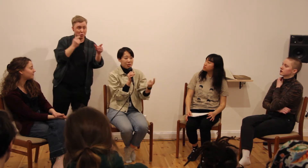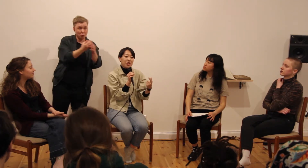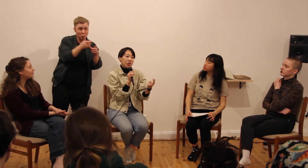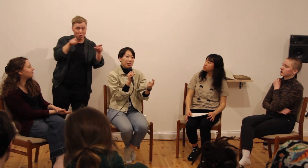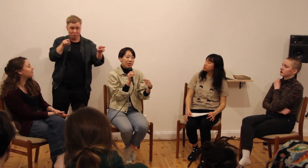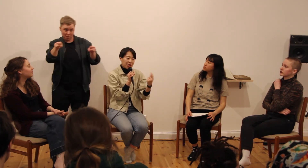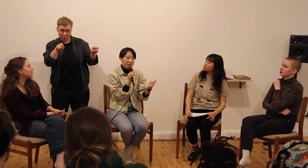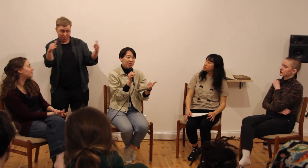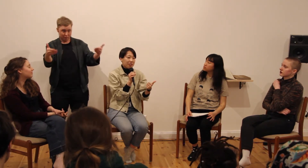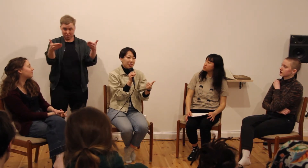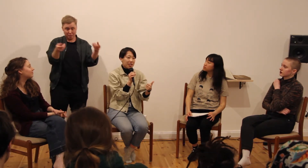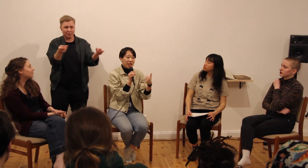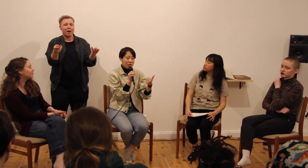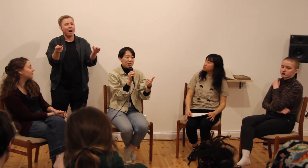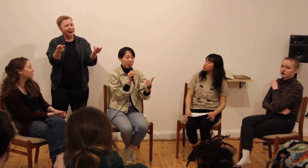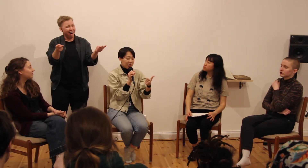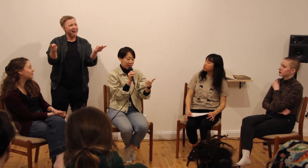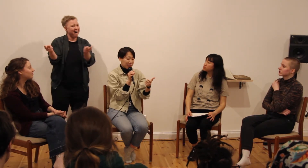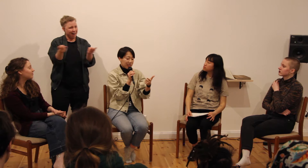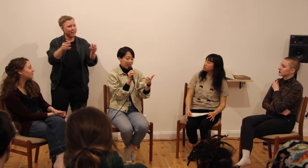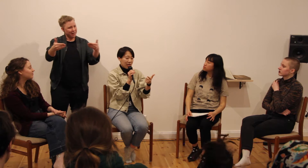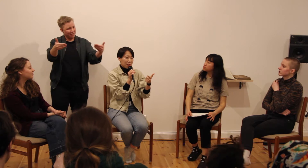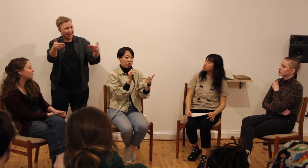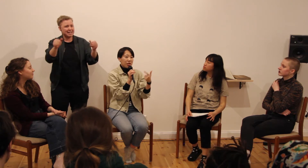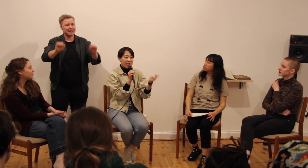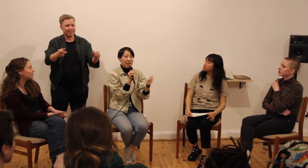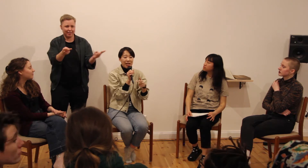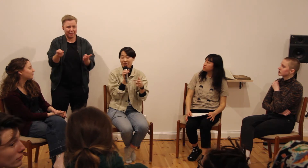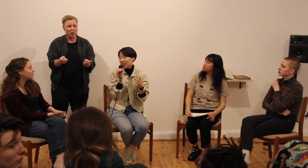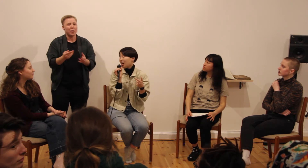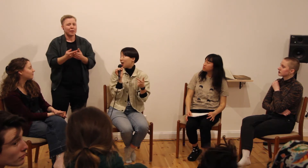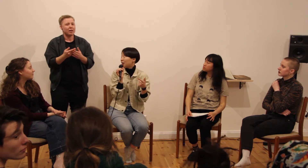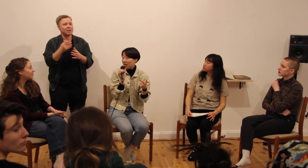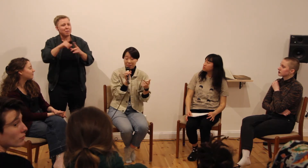Sie konnten auch den Unterschied zwischen den Tauben und den Hörenden sehen.